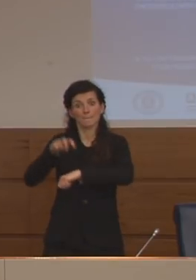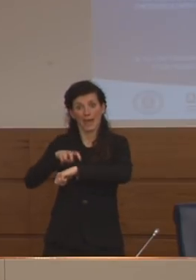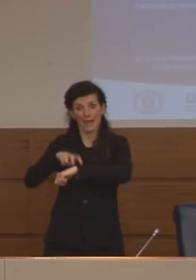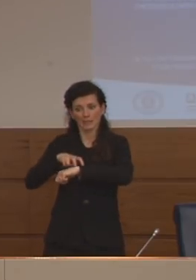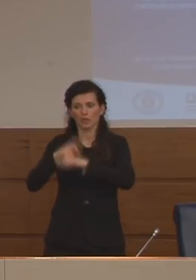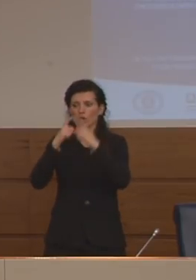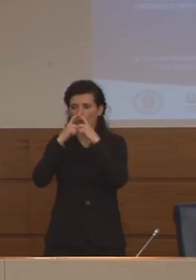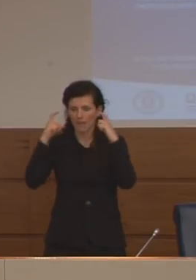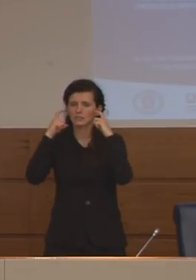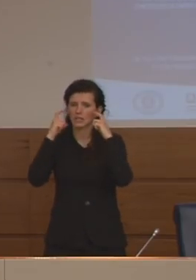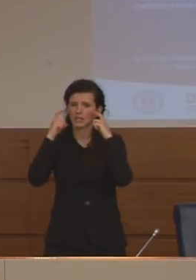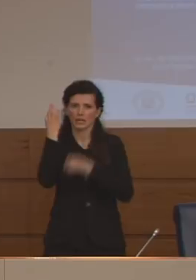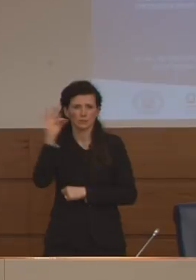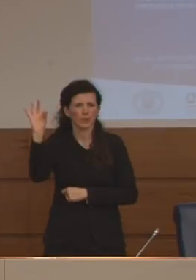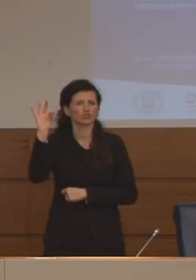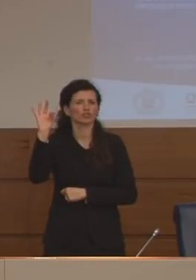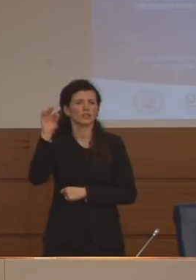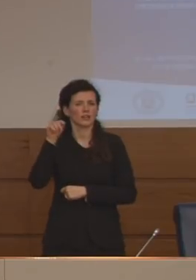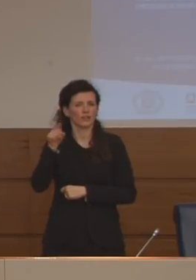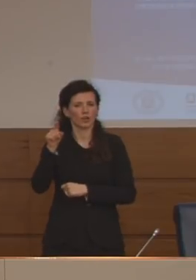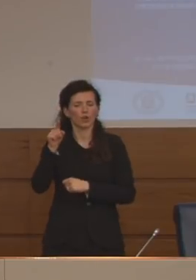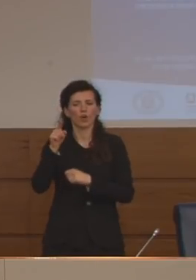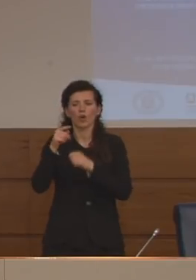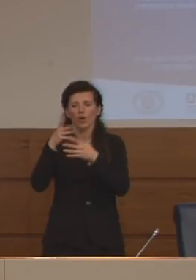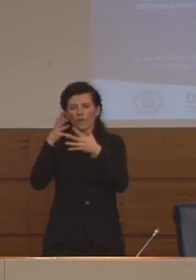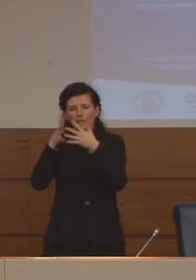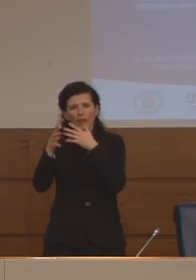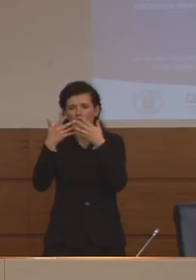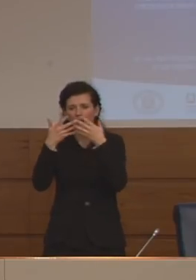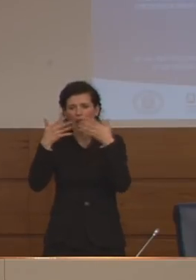caratteristiche di filtraggio particolari che sono necessarie proprio